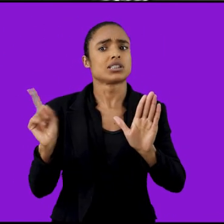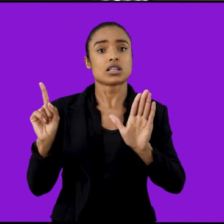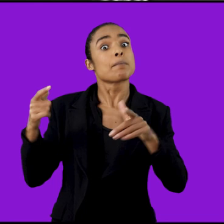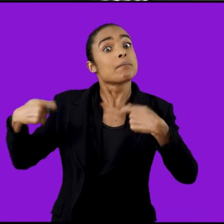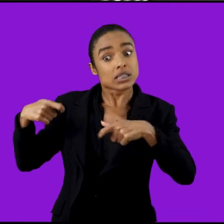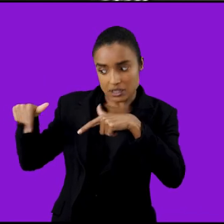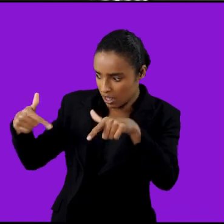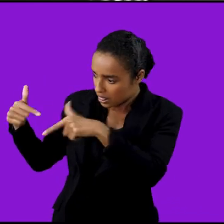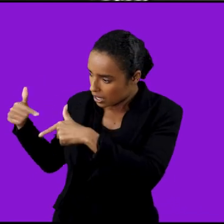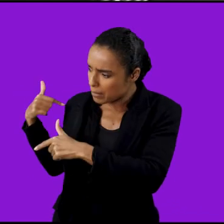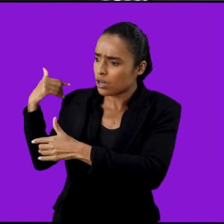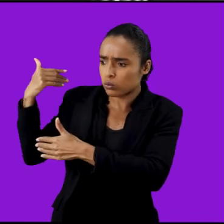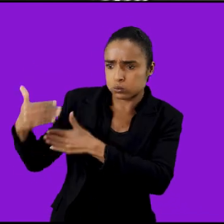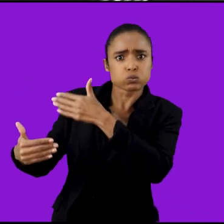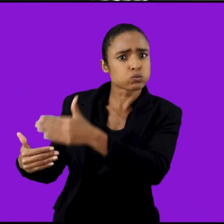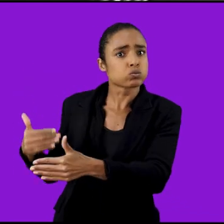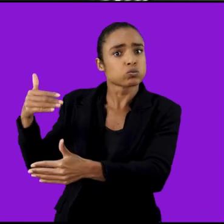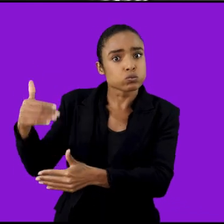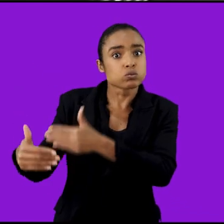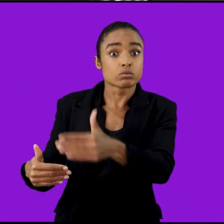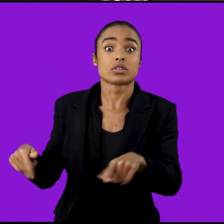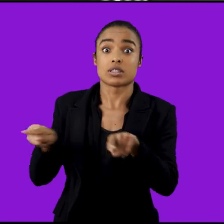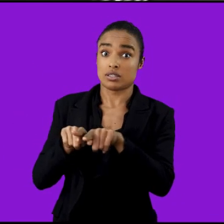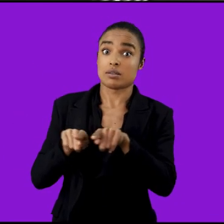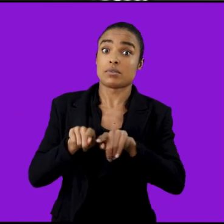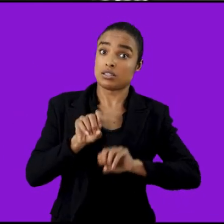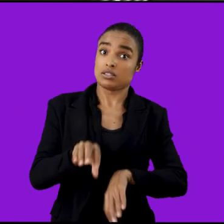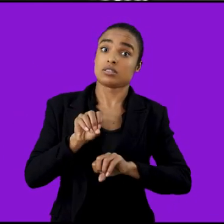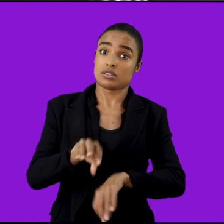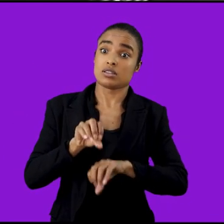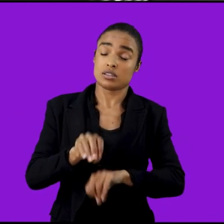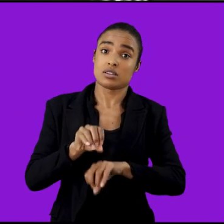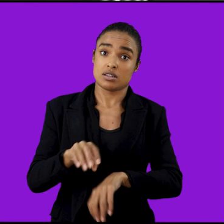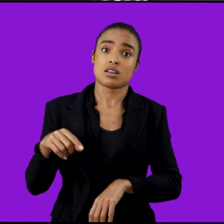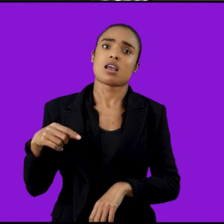aí de trabalho que precisa ser feito, e sobretudo, o processo de educação… eu acho que educação